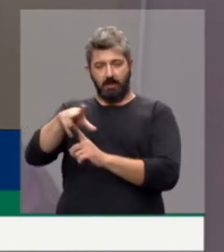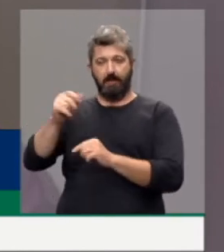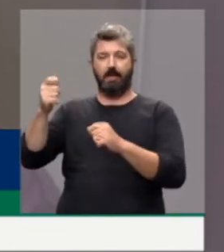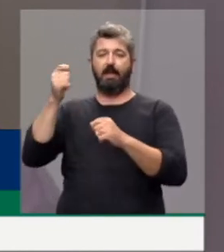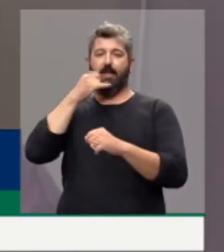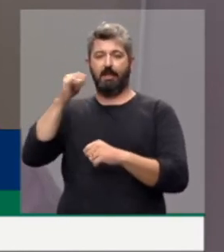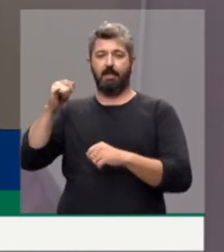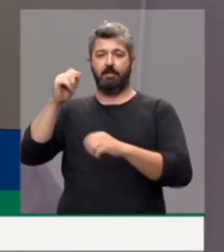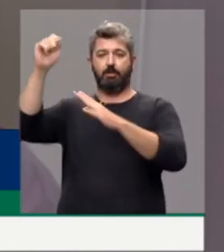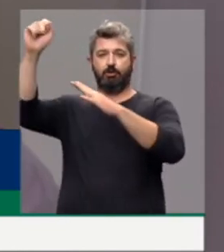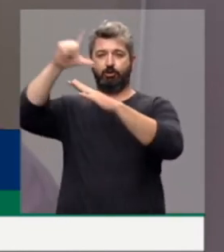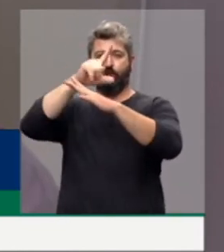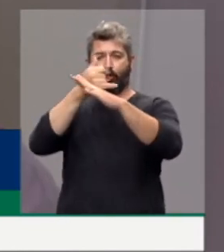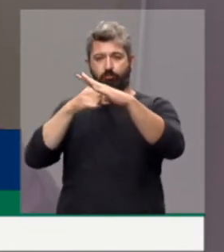CASO VAI RETIRAR A SUBVEH DE ENERGIA LIMPA, FOTOVOLTAICA,